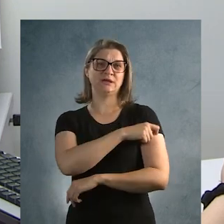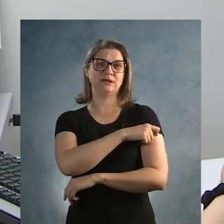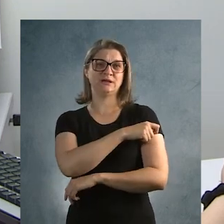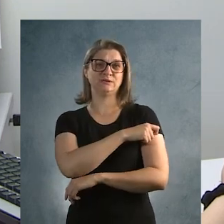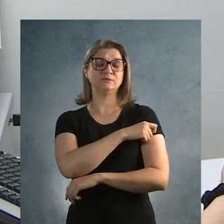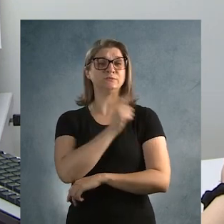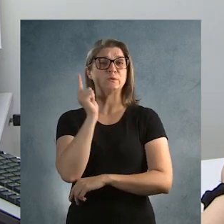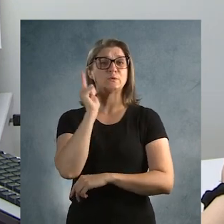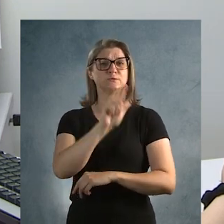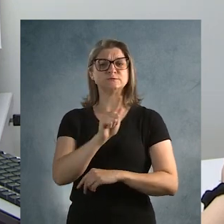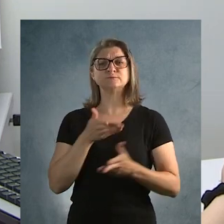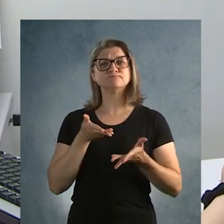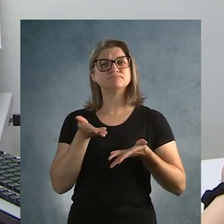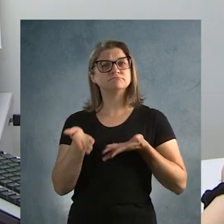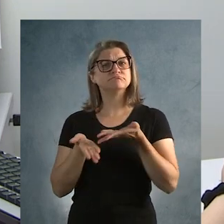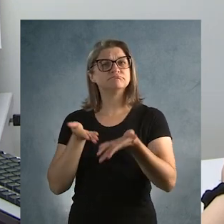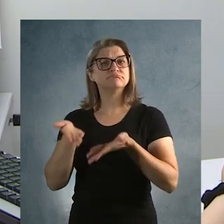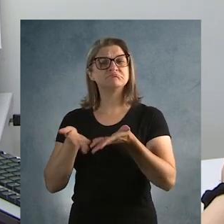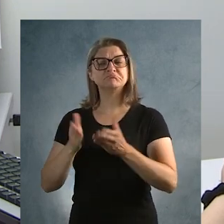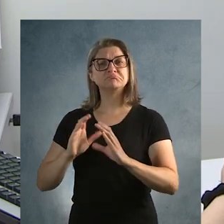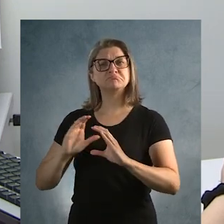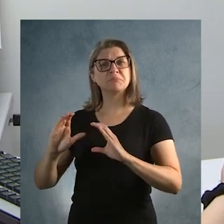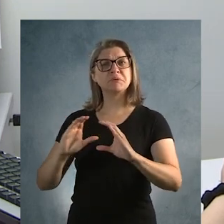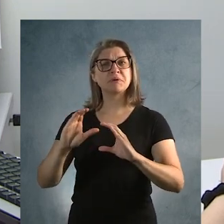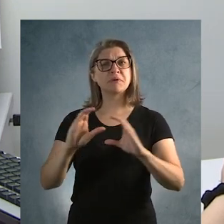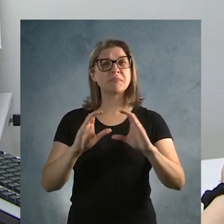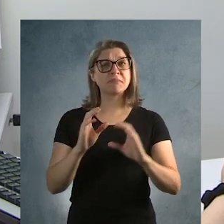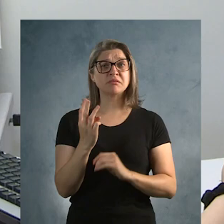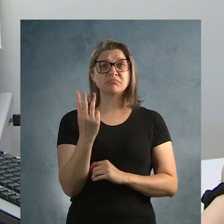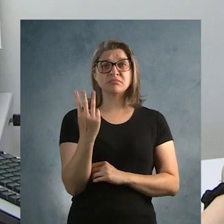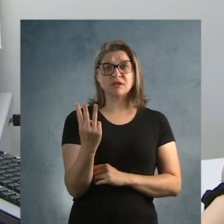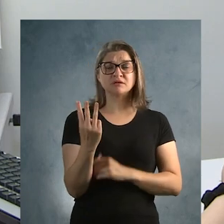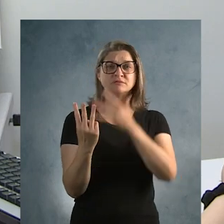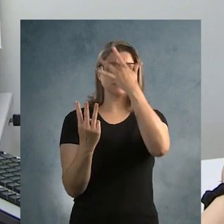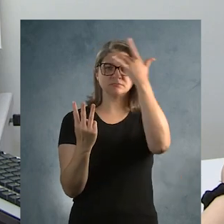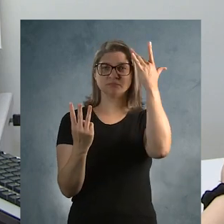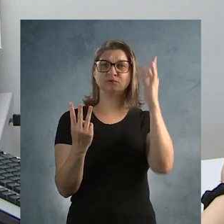Ele conseguiu atender três pessoas que...